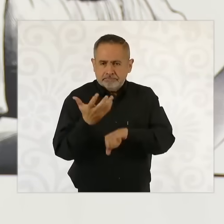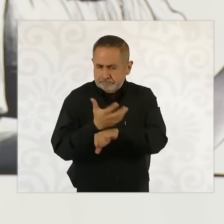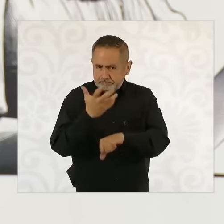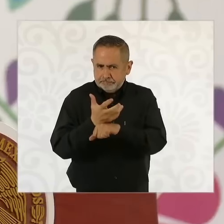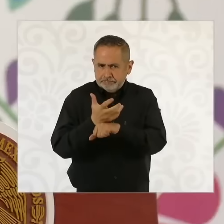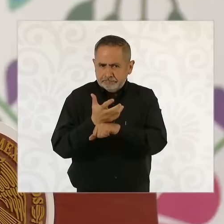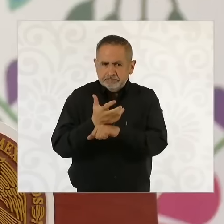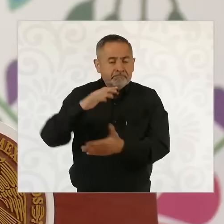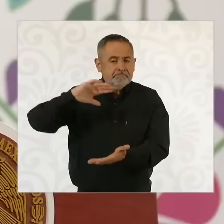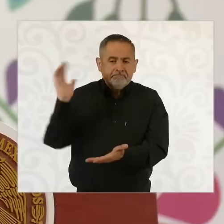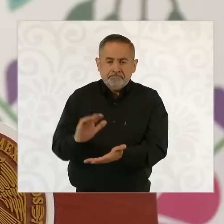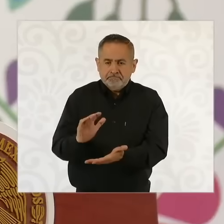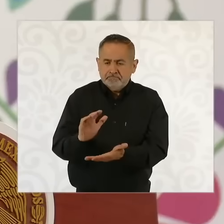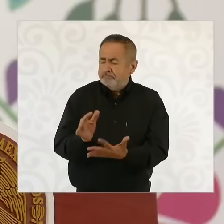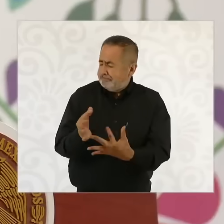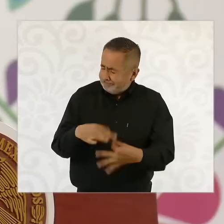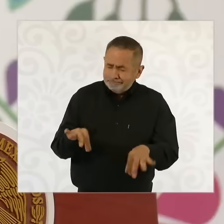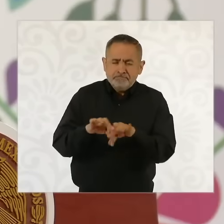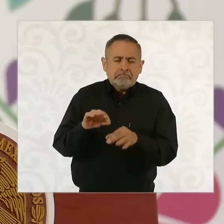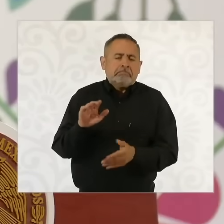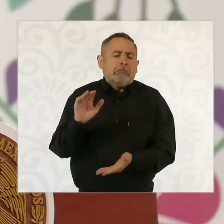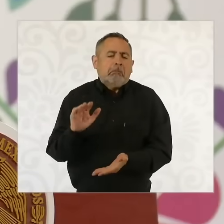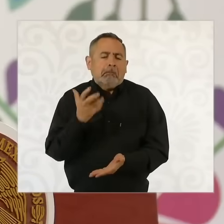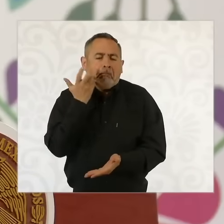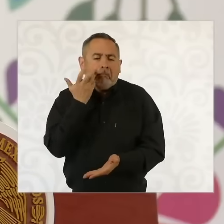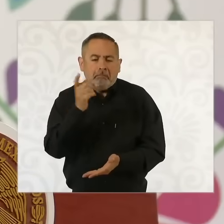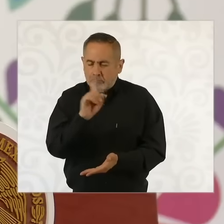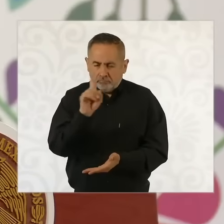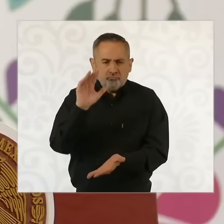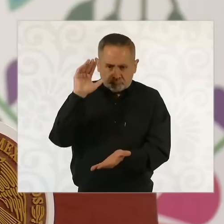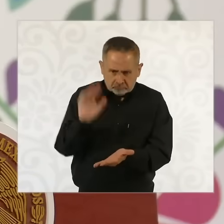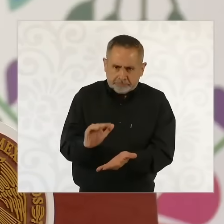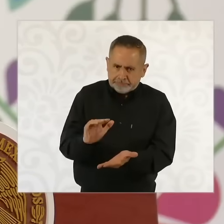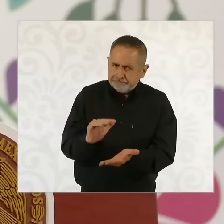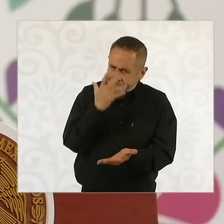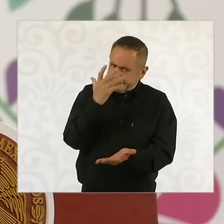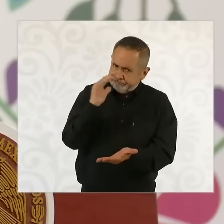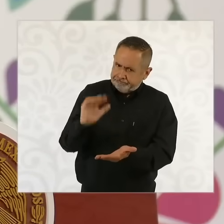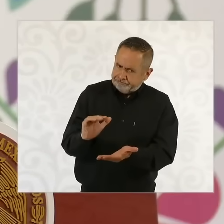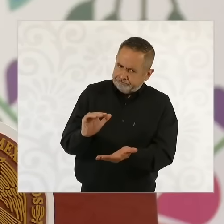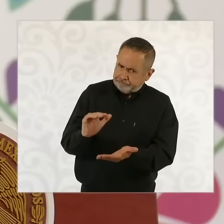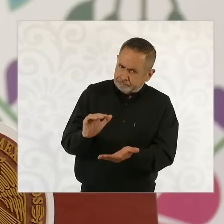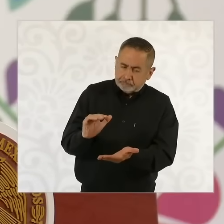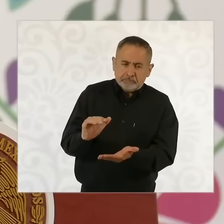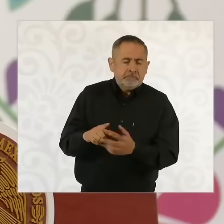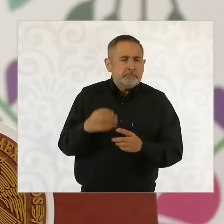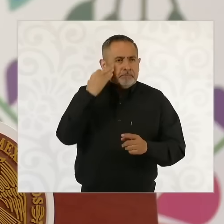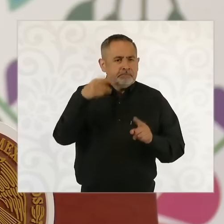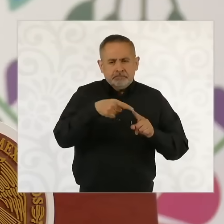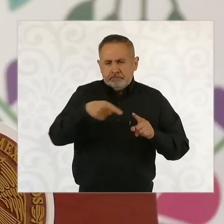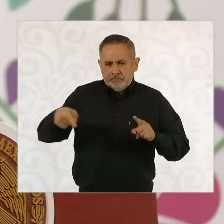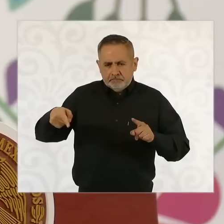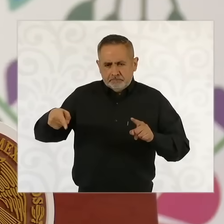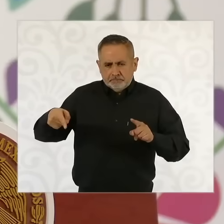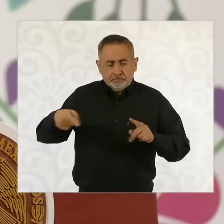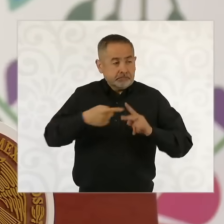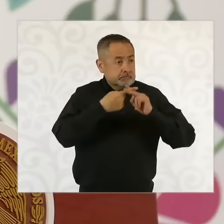ha caído de una manera muy importante entre el periodo o de la entrada del presidente